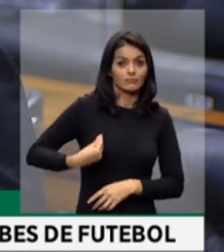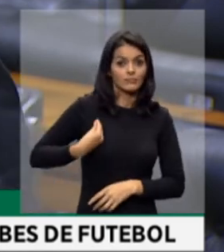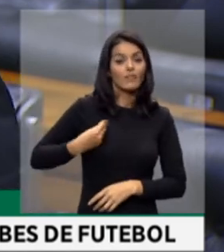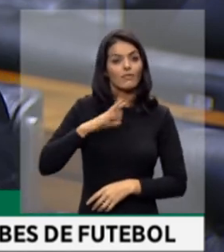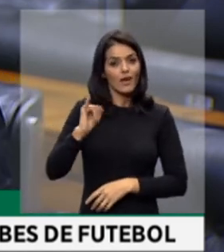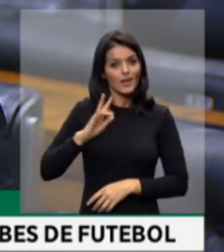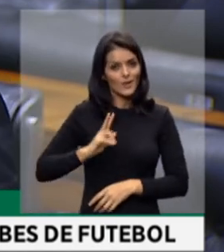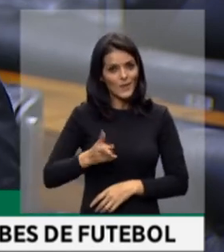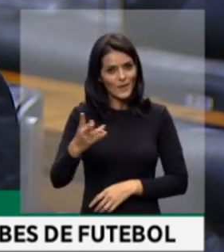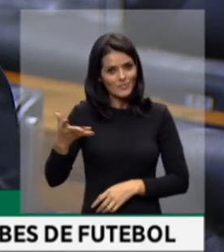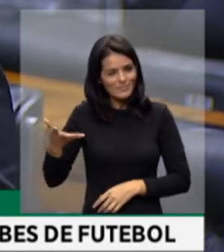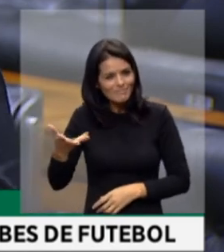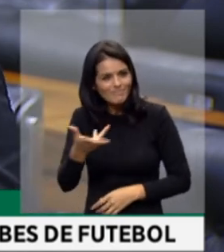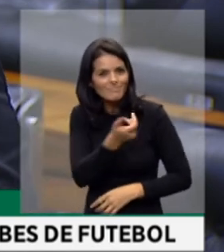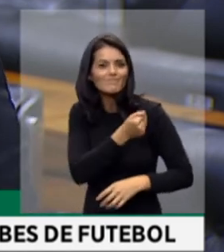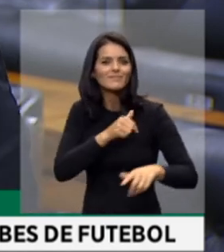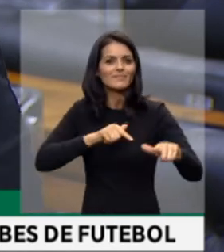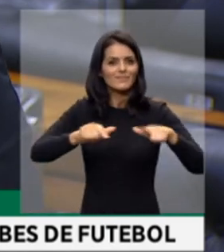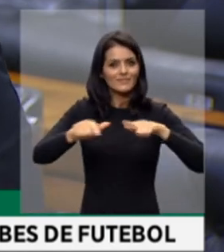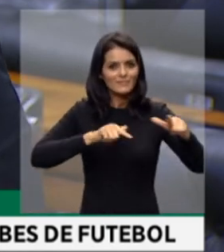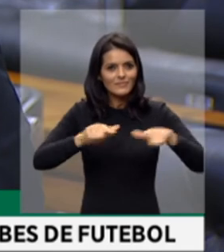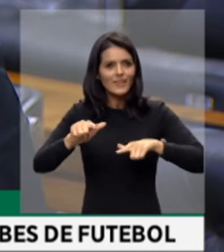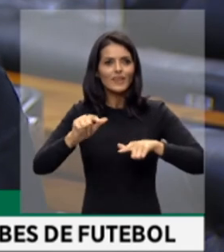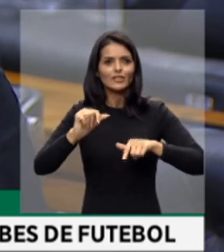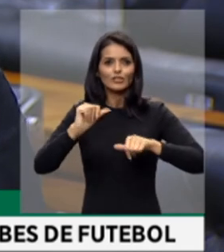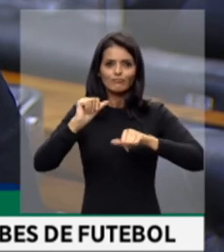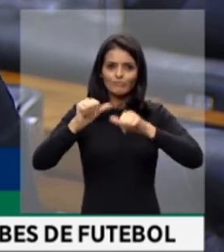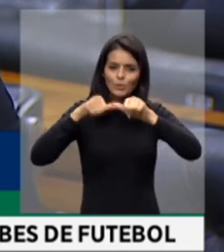BELÍSSIMO TRABALHO DE RECONSTRUÇÃO QUE ESTÁ ... FAZENDO NO MUNICÍPIO DE